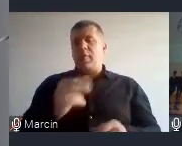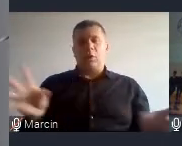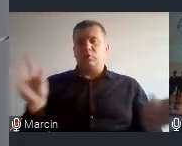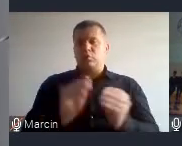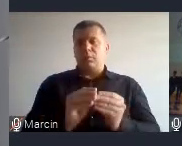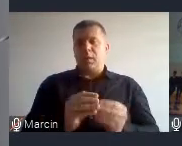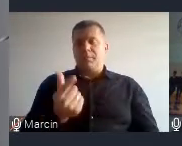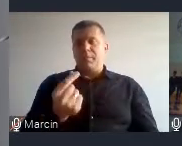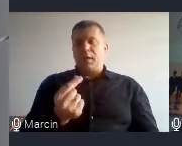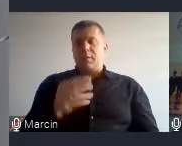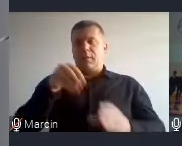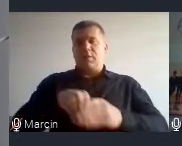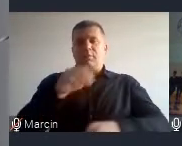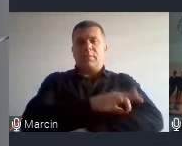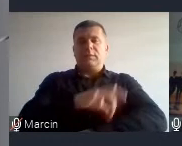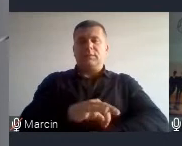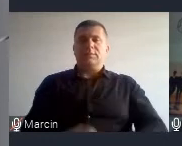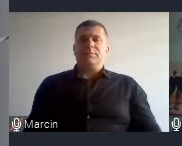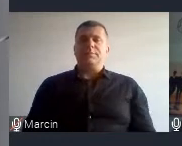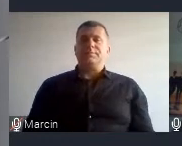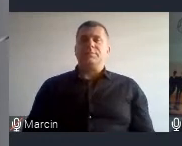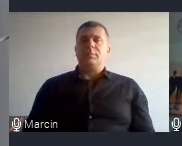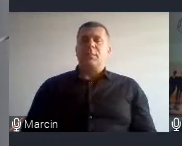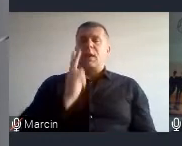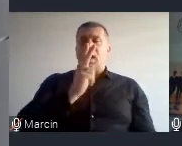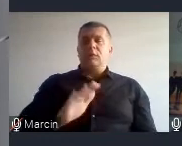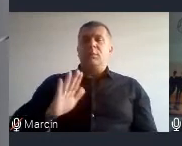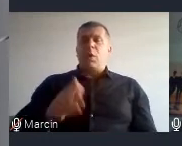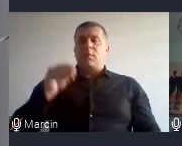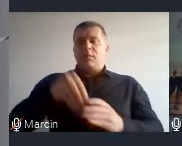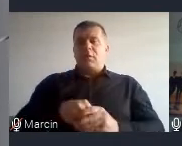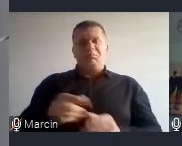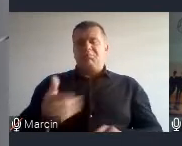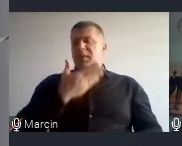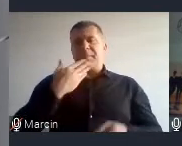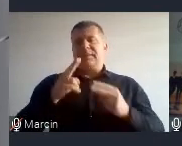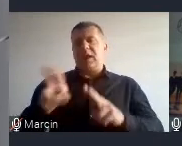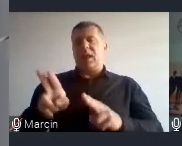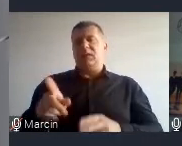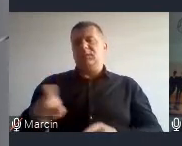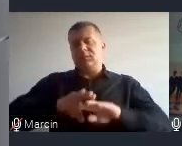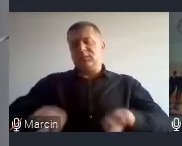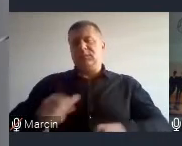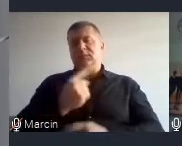to każdy z nich swoje zamówienie szacuje odrębnie. Nie sumuje się zamówień partnerów w projekcie partnerskim.